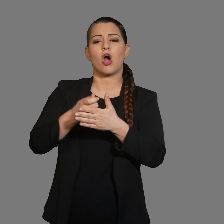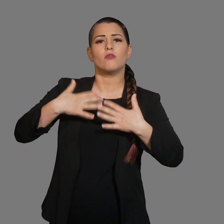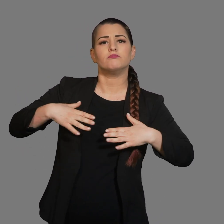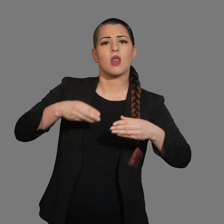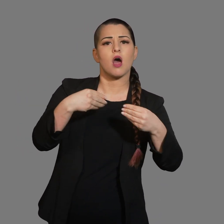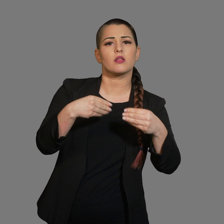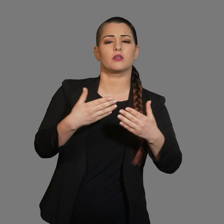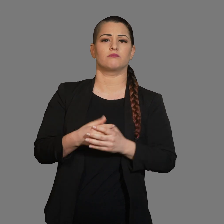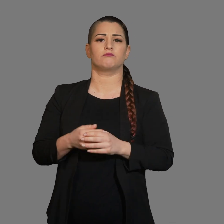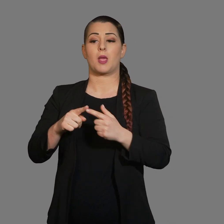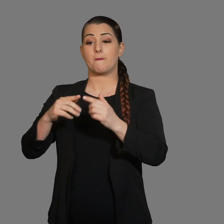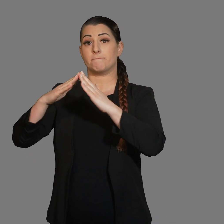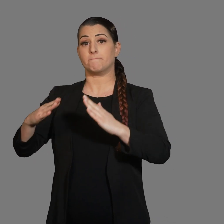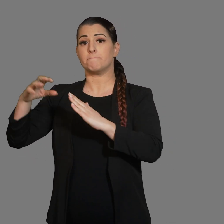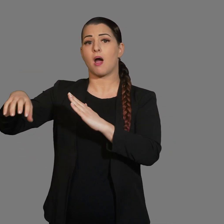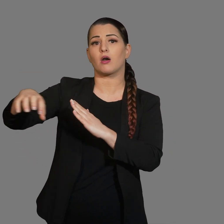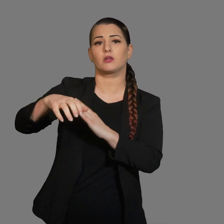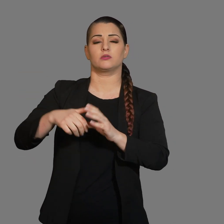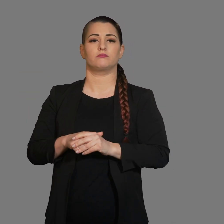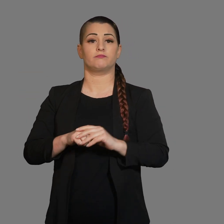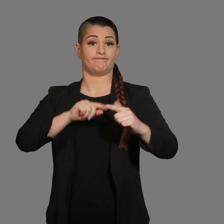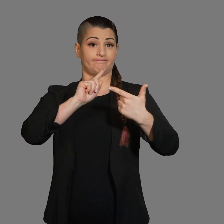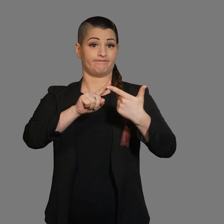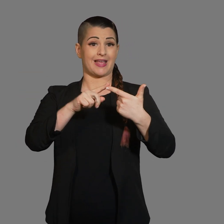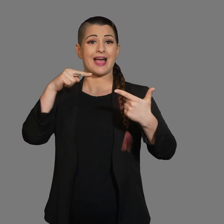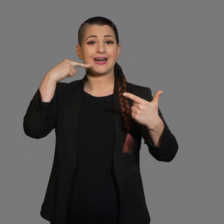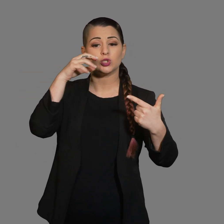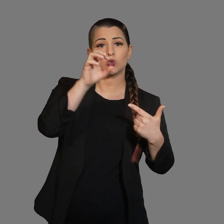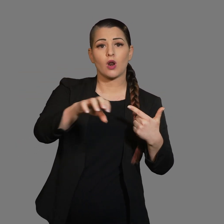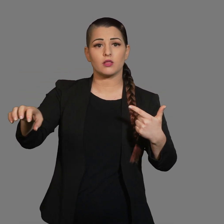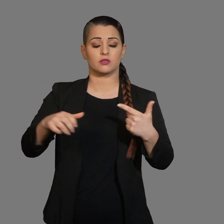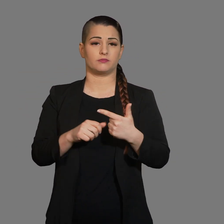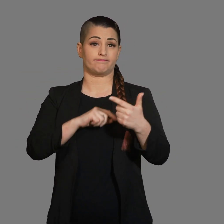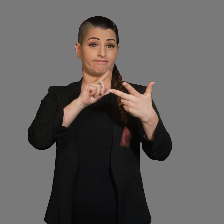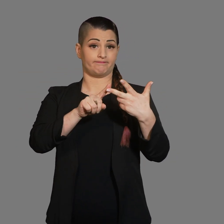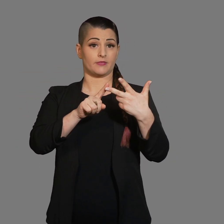Einkaufsläden und Märkte Restaurationsbetriebe